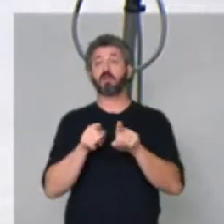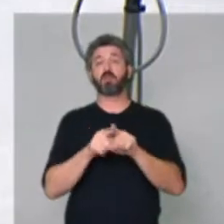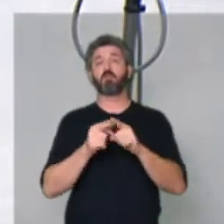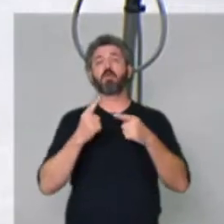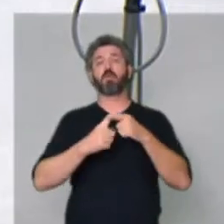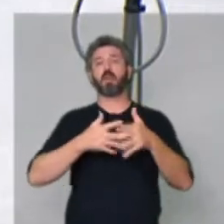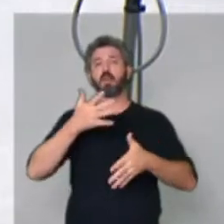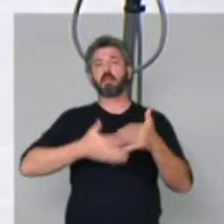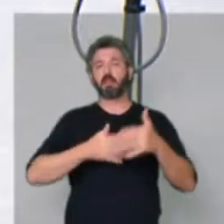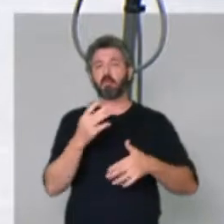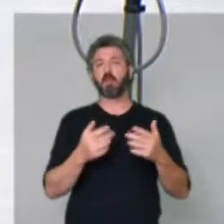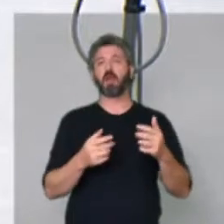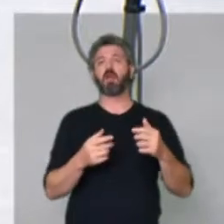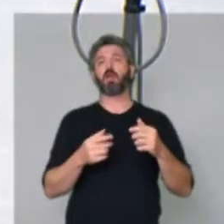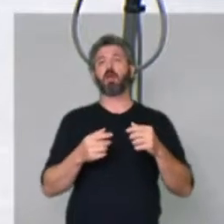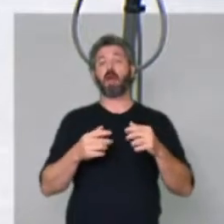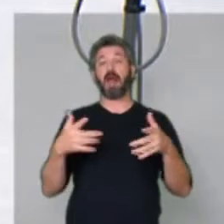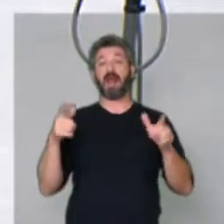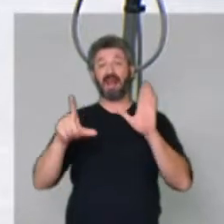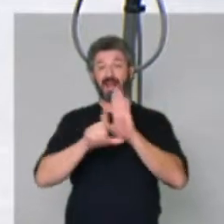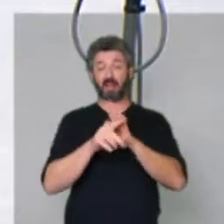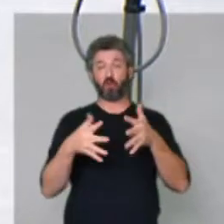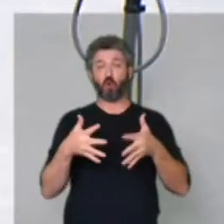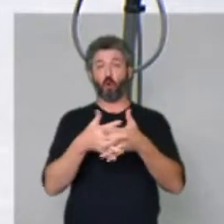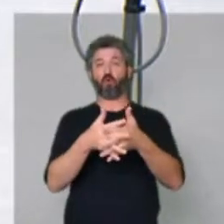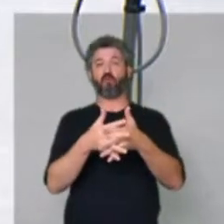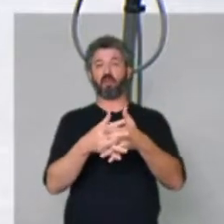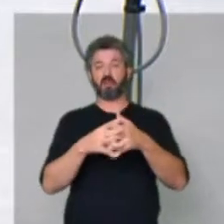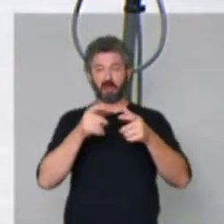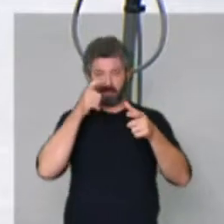POLÍTICA CAMBIAL DESVALORIZA TANTO O REAL E VALORIZA TANTO O DÓLAR A PONTO DELE LUCRAR